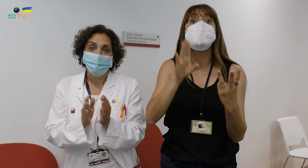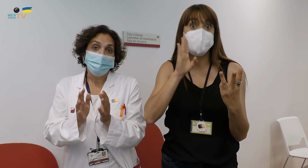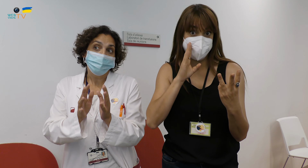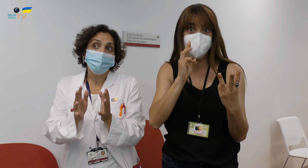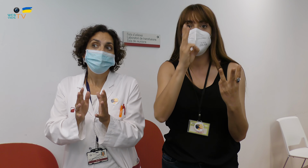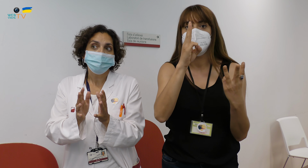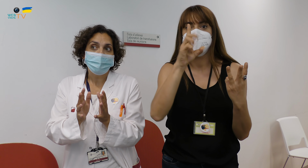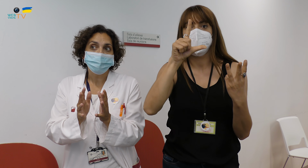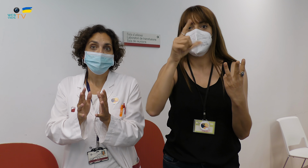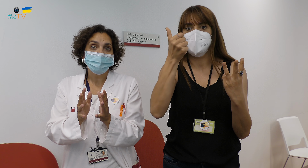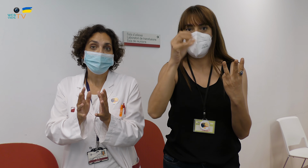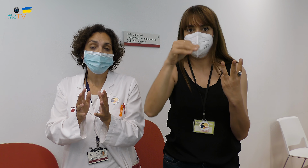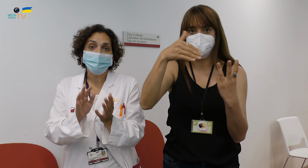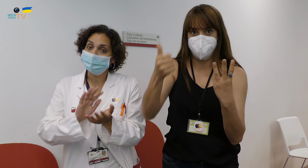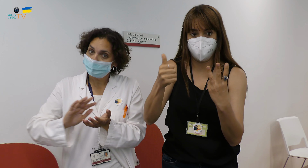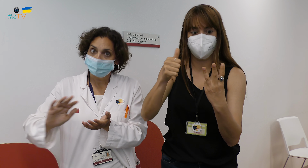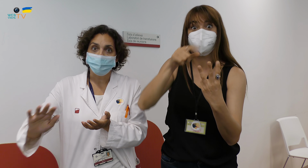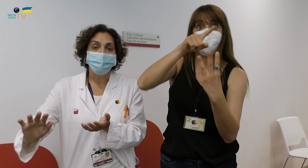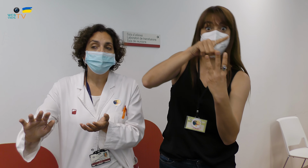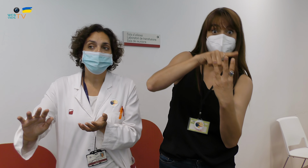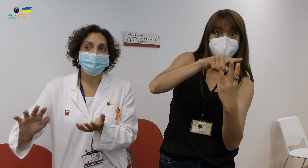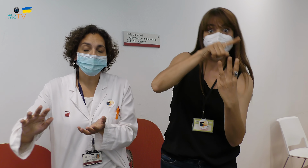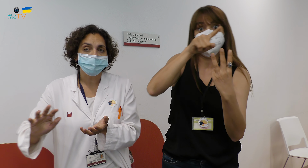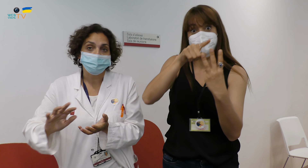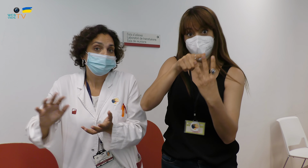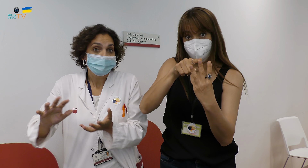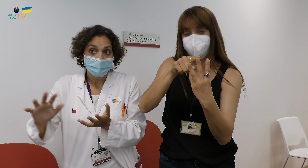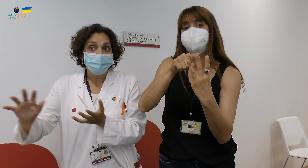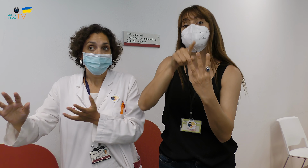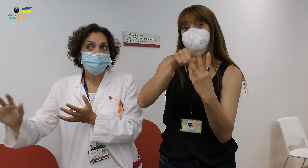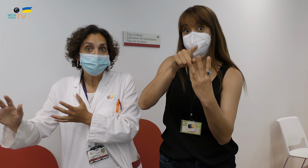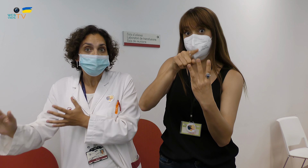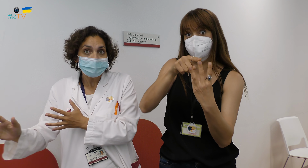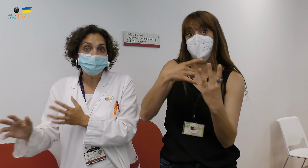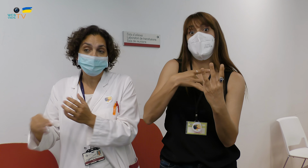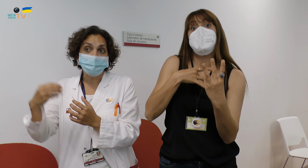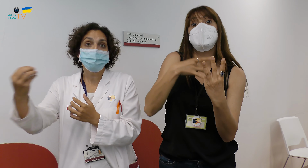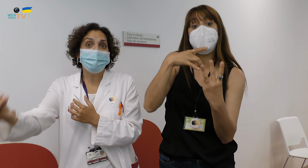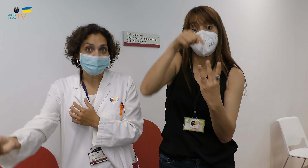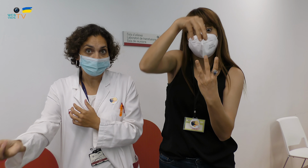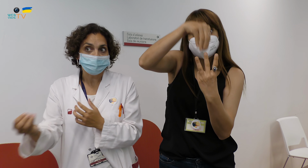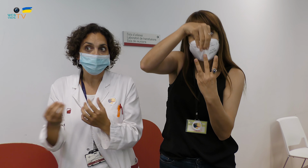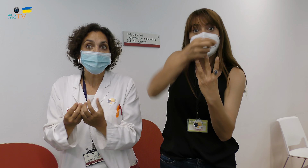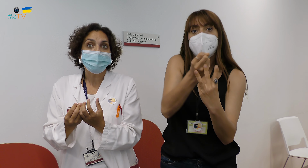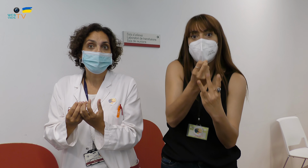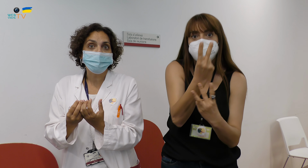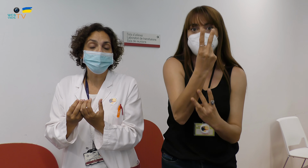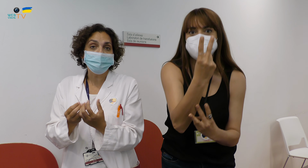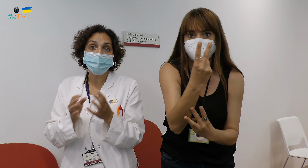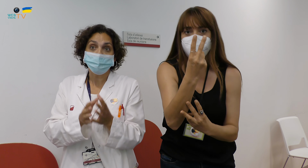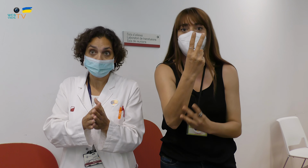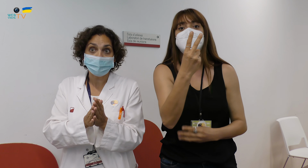Dels glòbuls blancs i plaquetes, els glòbuls blancs no els usem diguem per a transferir a pacients,